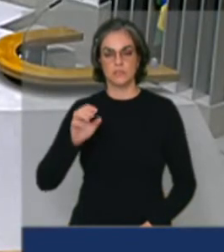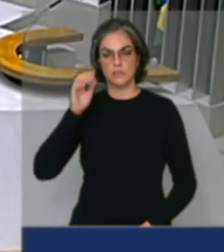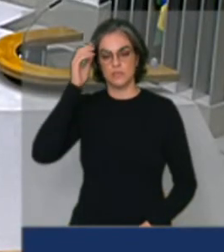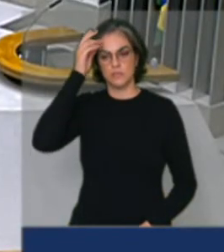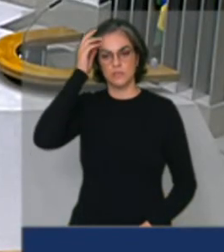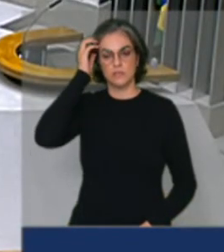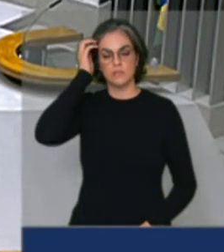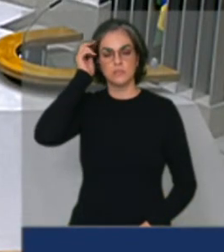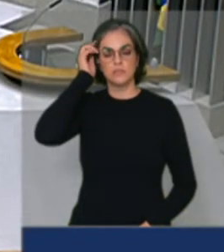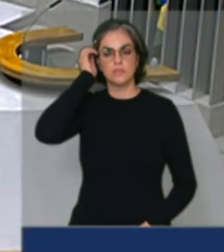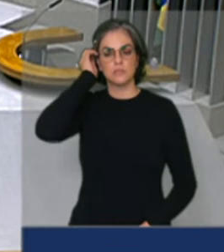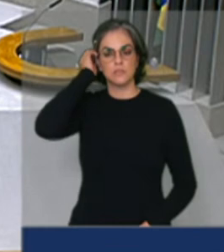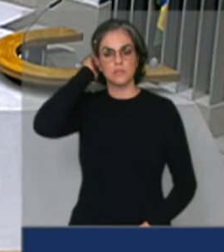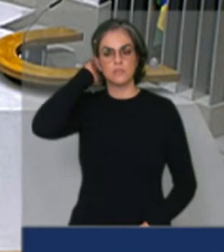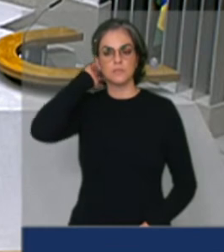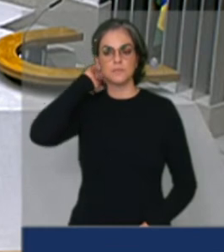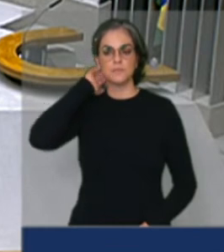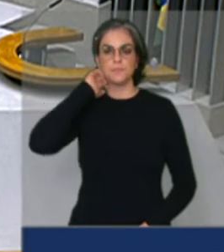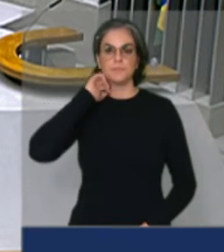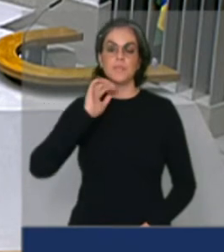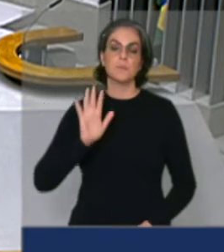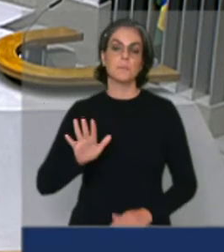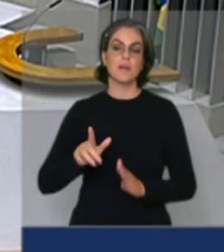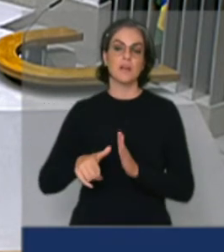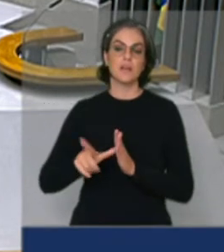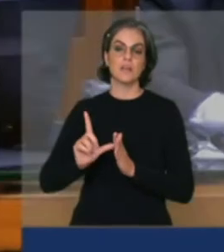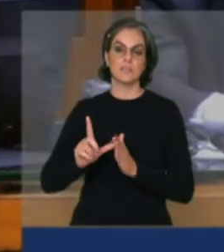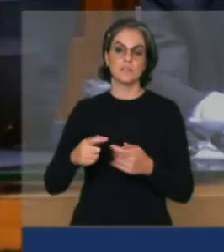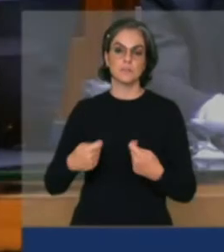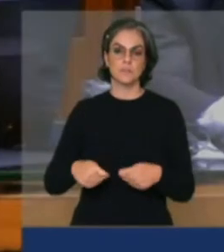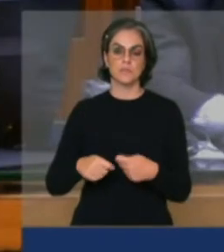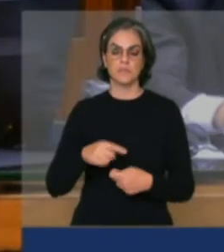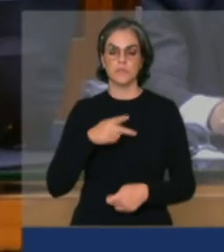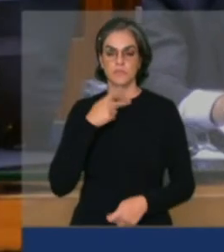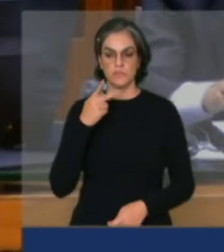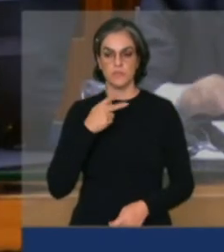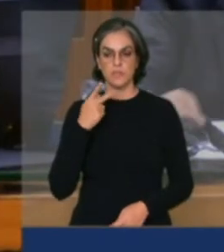DEPUTADA PROFESSORA ROSA NEIDE, SÓ DUAS QUESTÕES AQUI, PRIMEIRO PEDIR AOS MEIOS DE COMUNICAÇÃO DA CASA, A